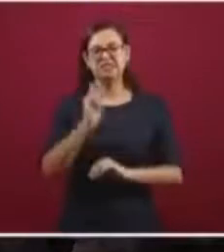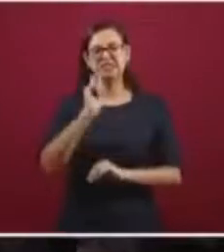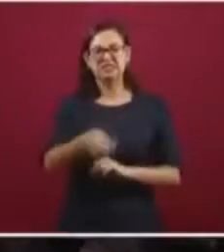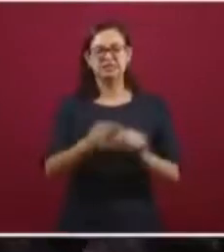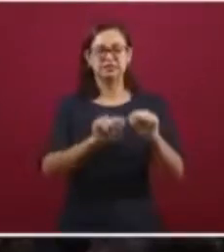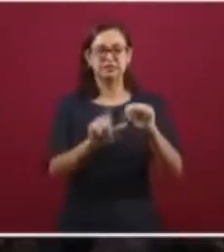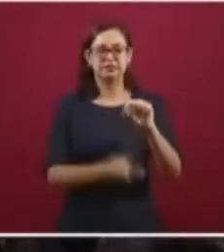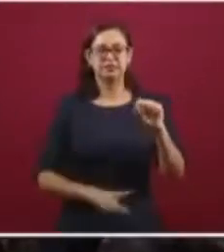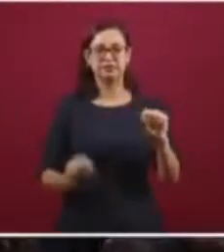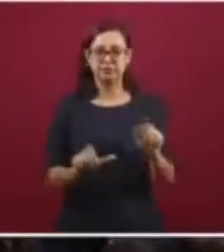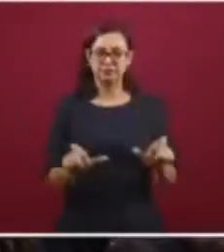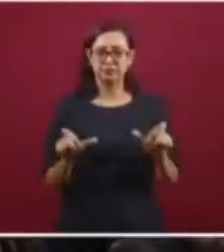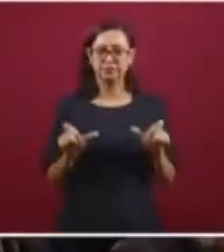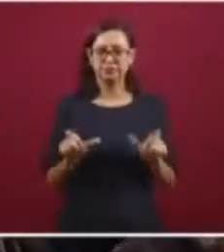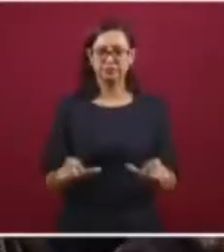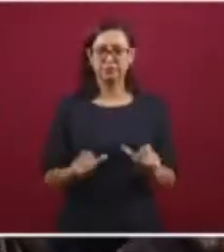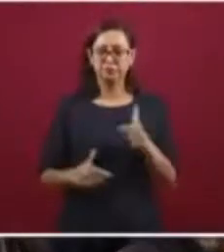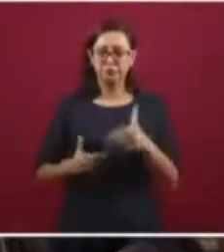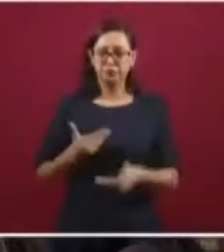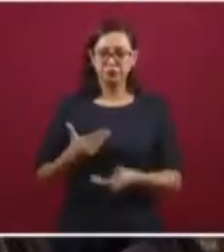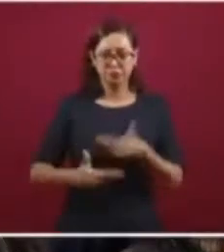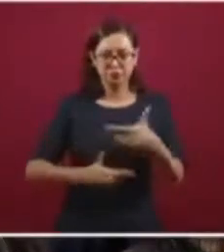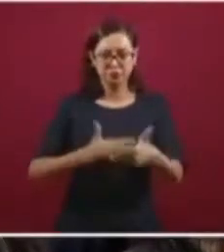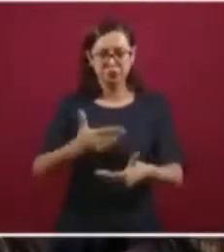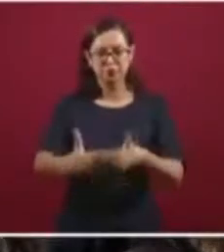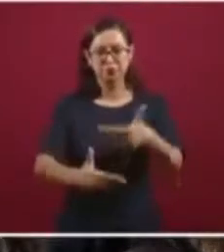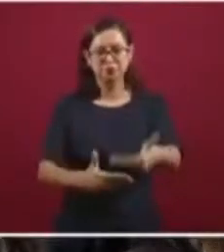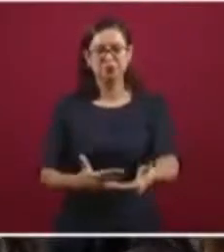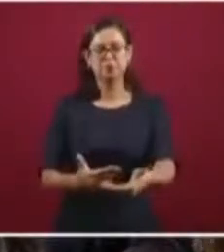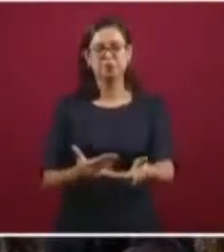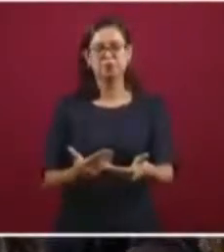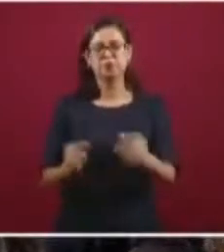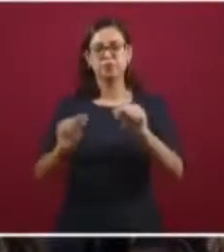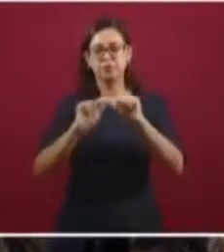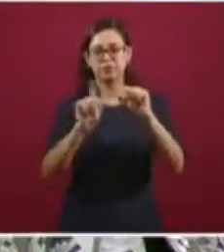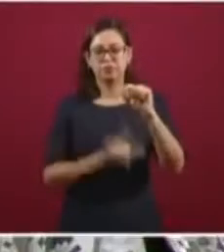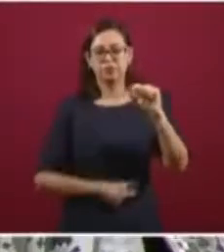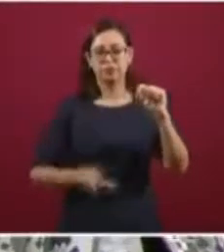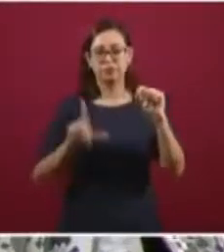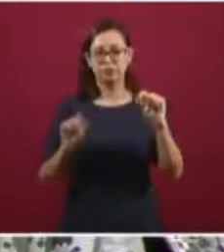Nacional, así como el despliegue que hasta la fecha se ha desarrollado.